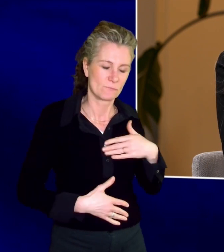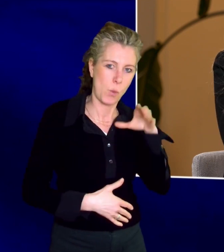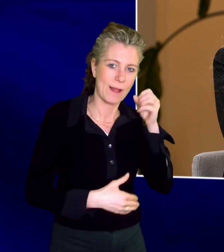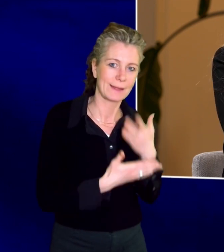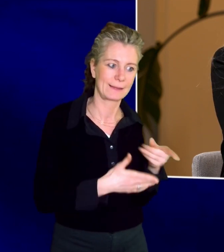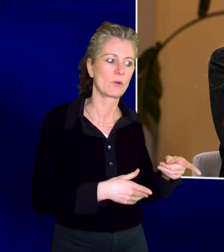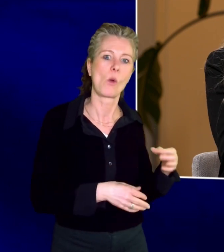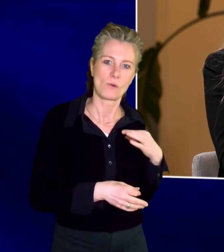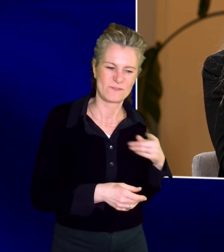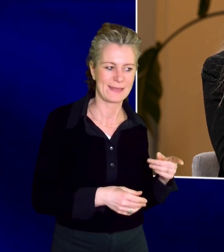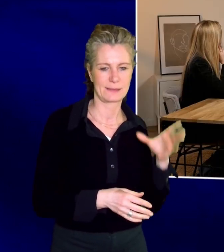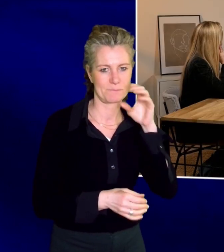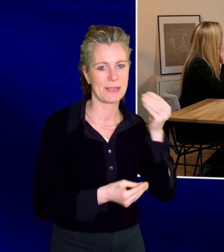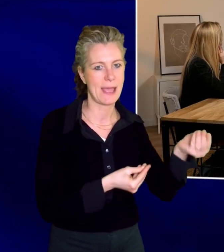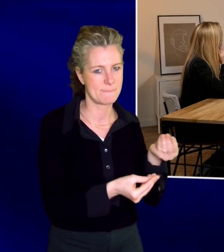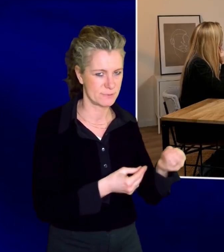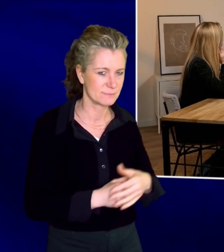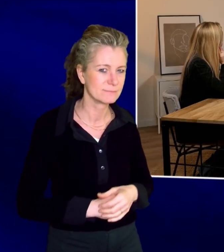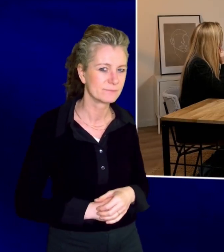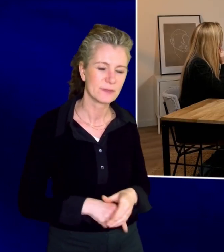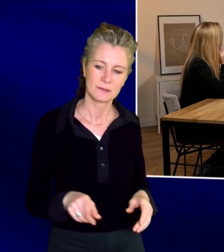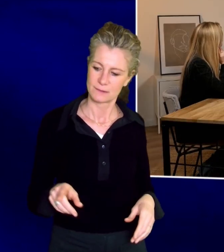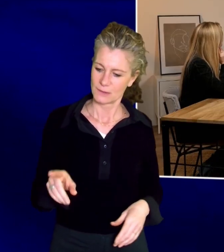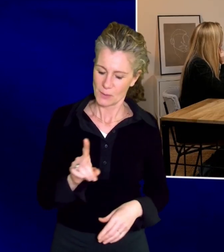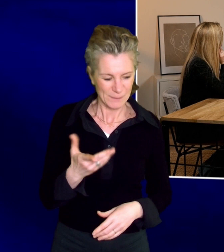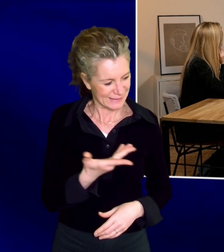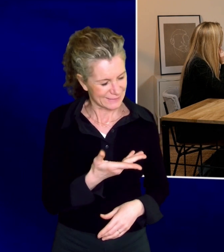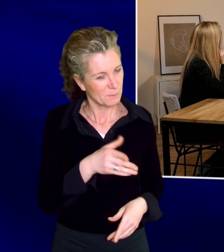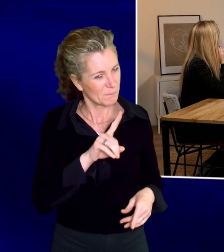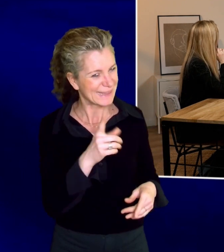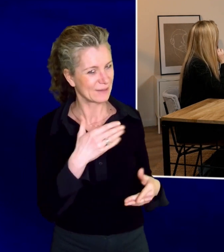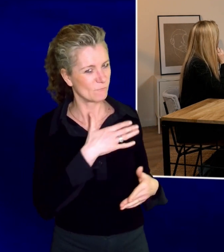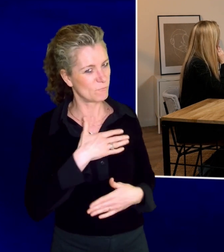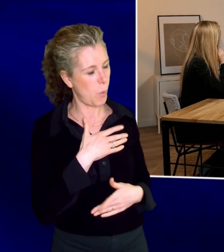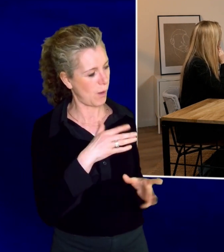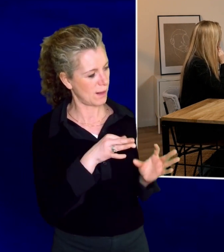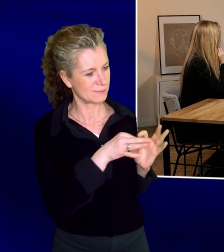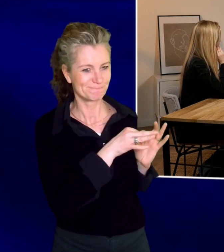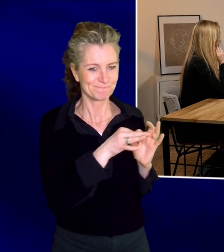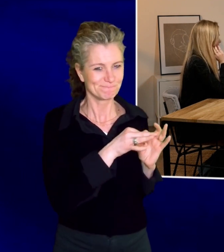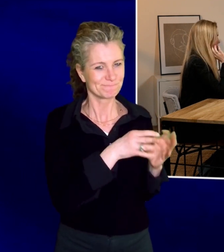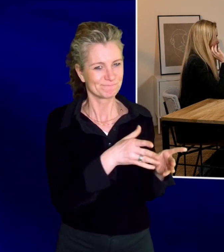Ik hoef niks uit te leggen. -Betekent dat dat er ook direct verwantschap tussen jullie is... zelfs als je elkaar nog niet kent? -Het glas zetten wij allebei weg.